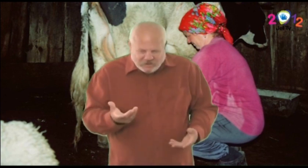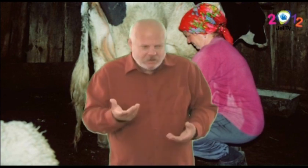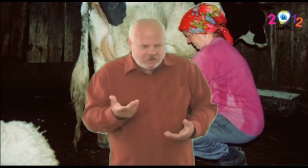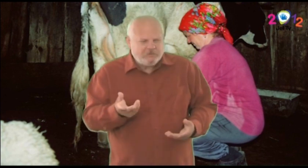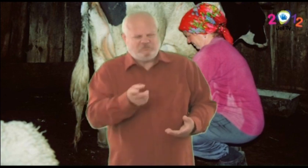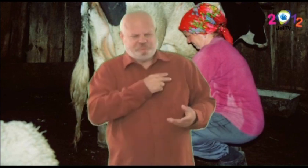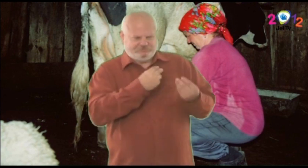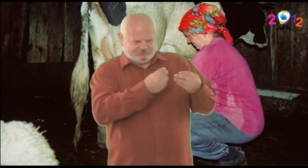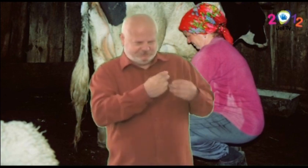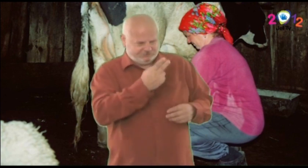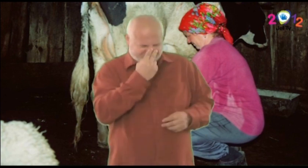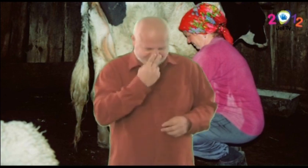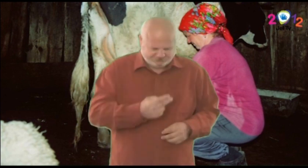A férfi mégis elmeséli.